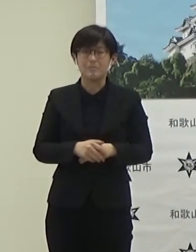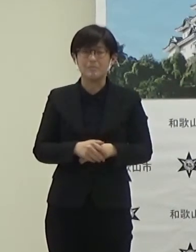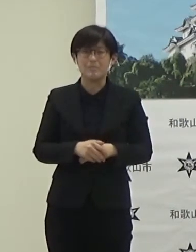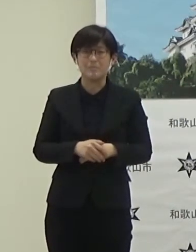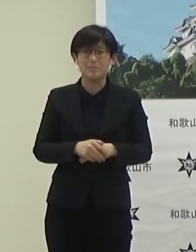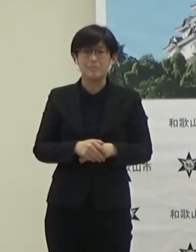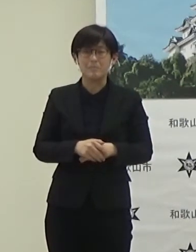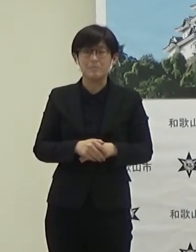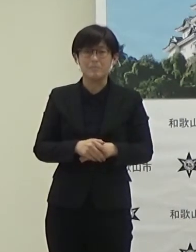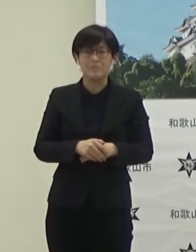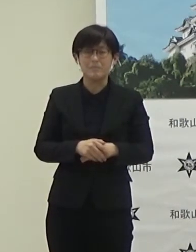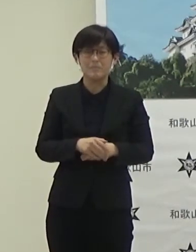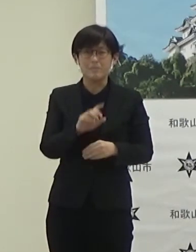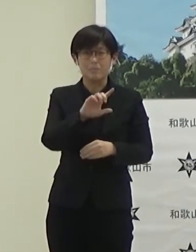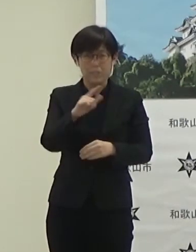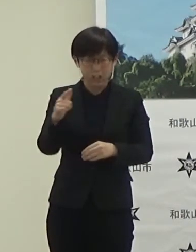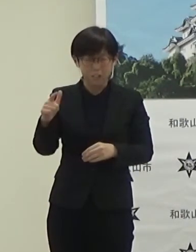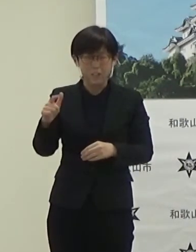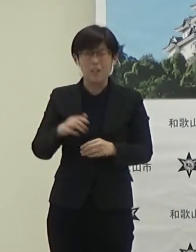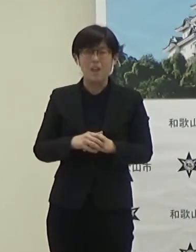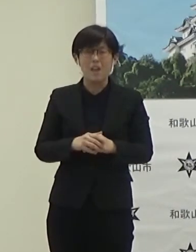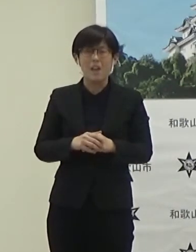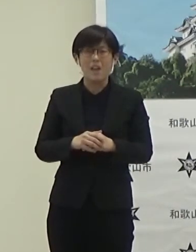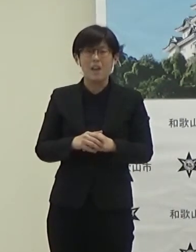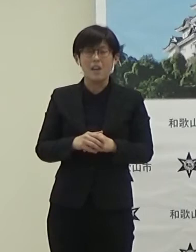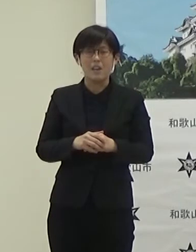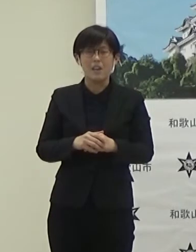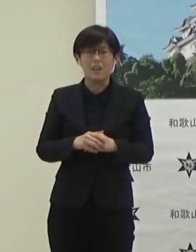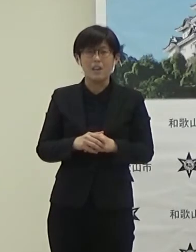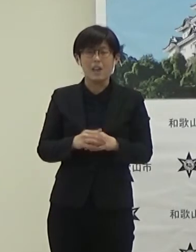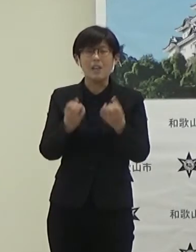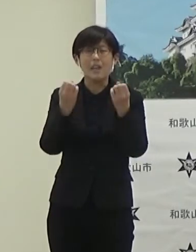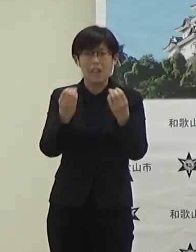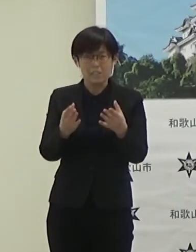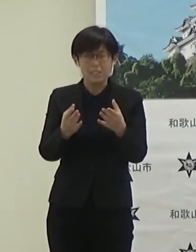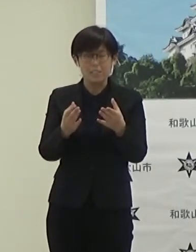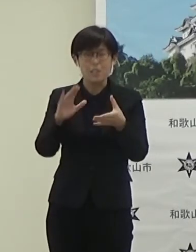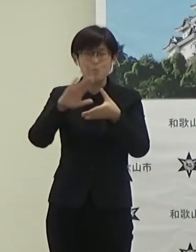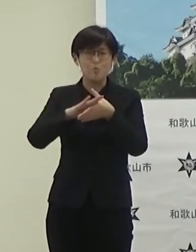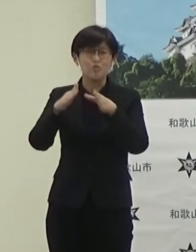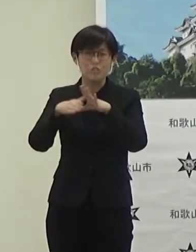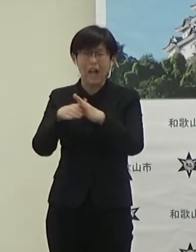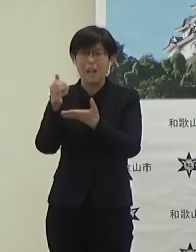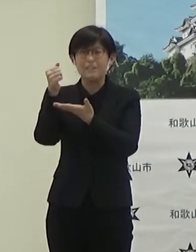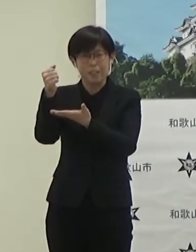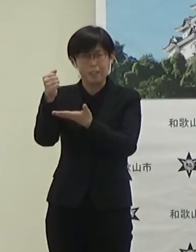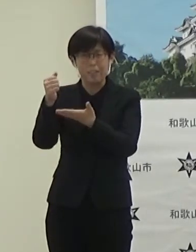ということで新たにこうした 文化財が指定となります